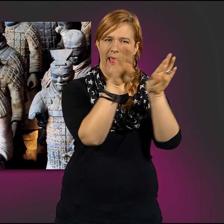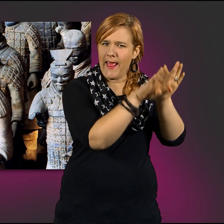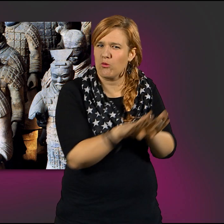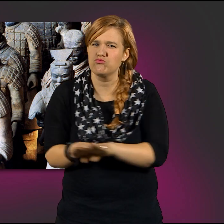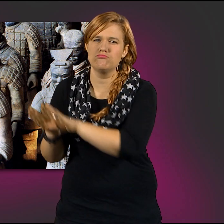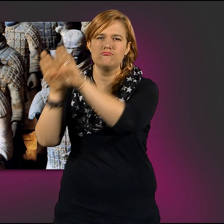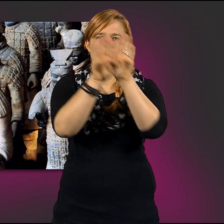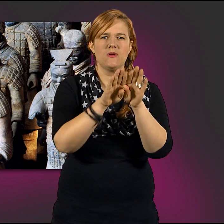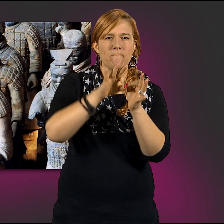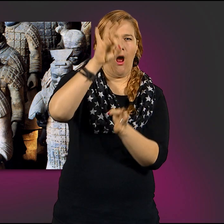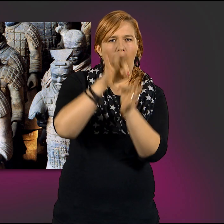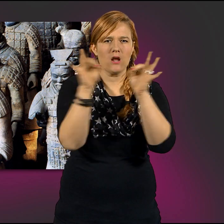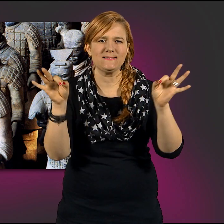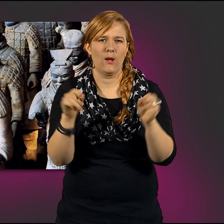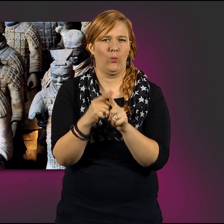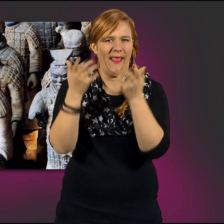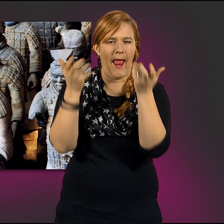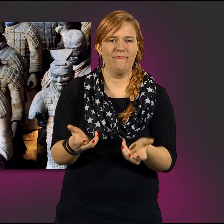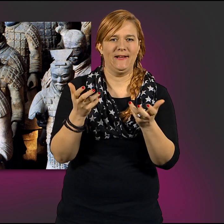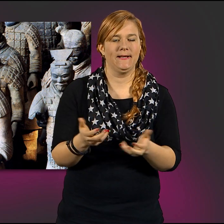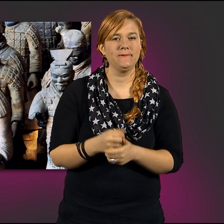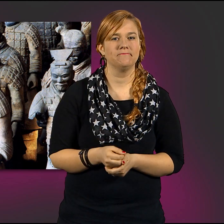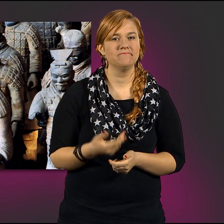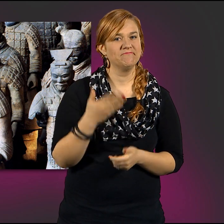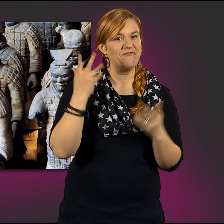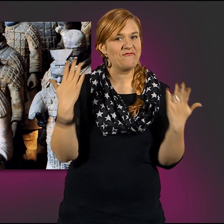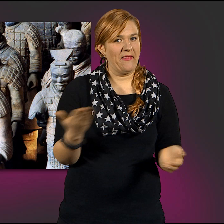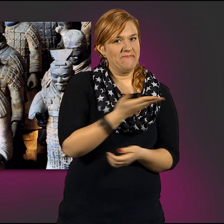und vereinheitlichte die Währung, Masse und Gewicht.